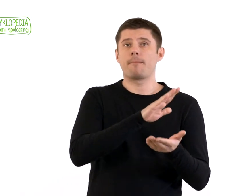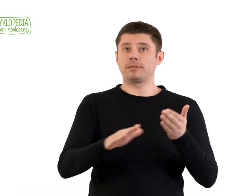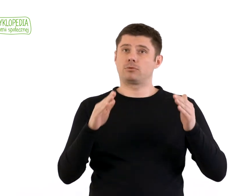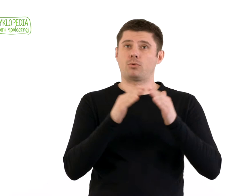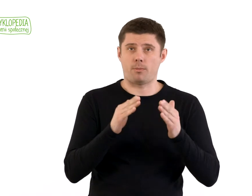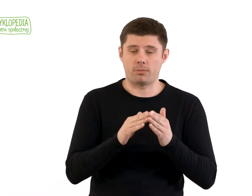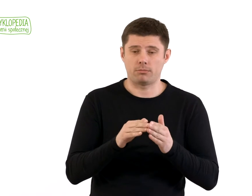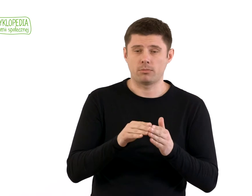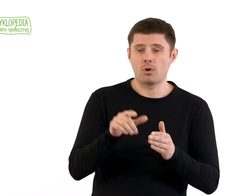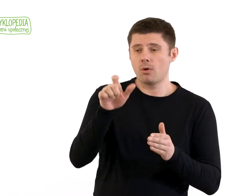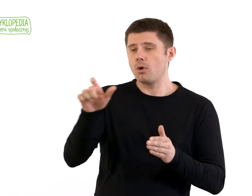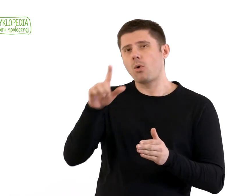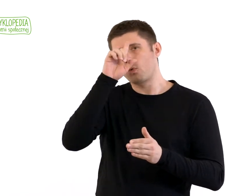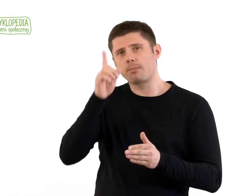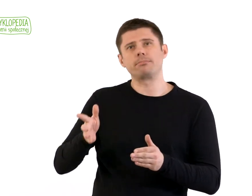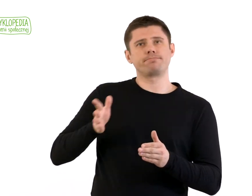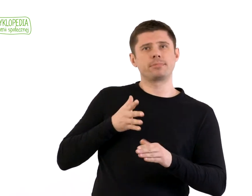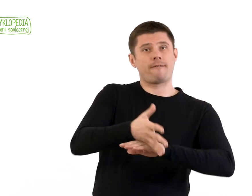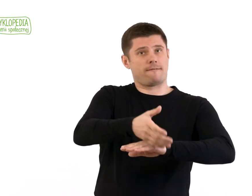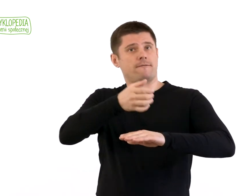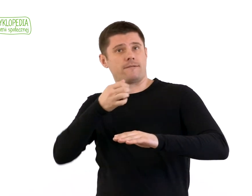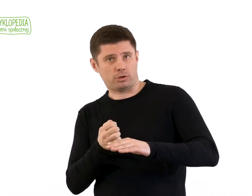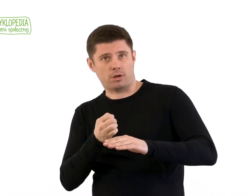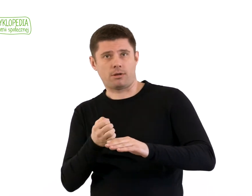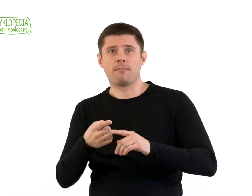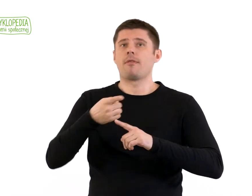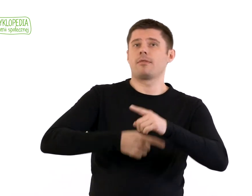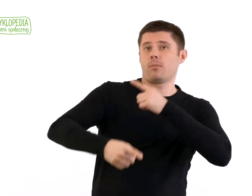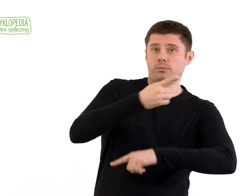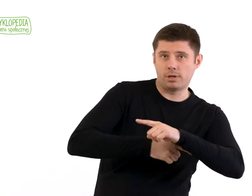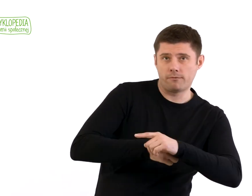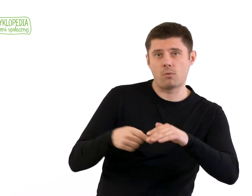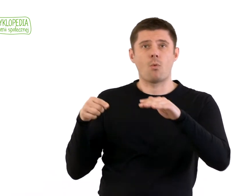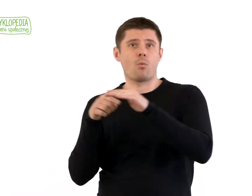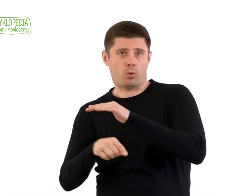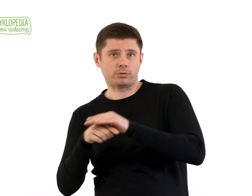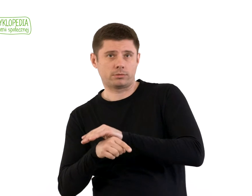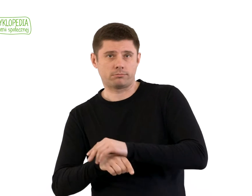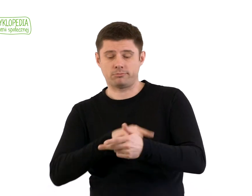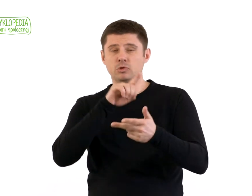bezdomni, zwalniani z zakładów karnych, niepełnosprawni, uchodźcy,